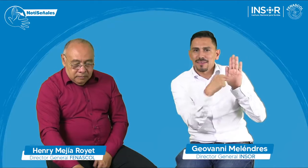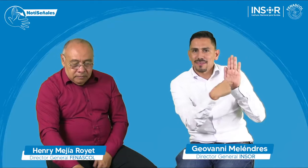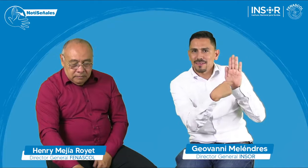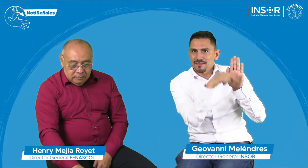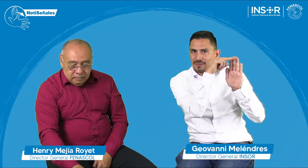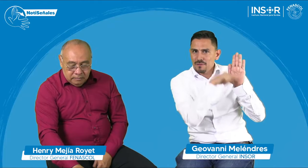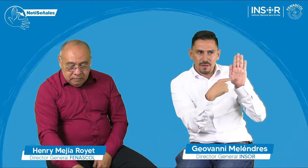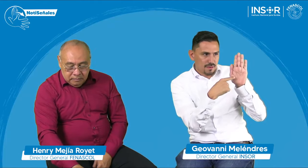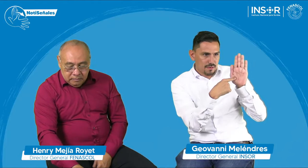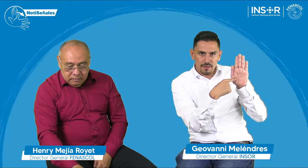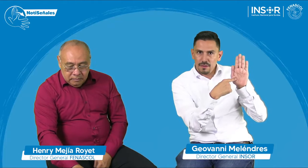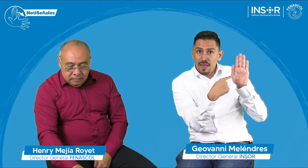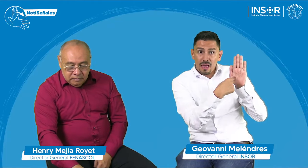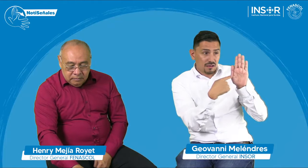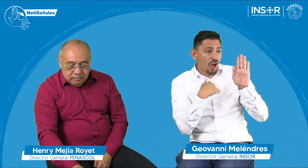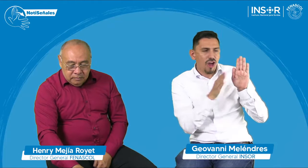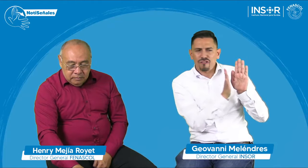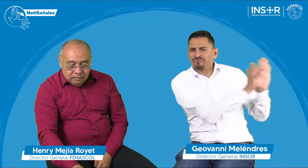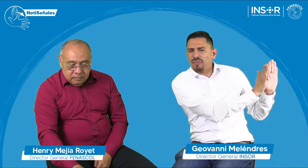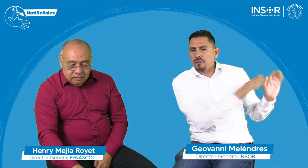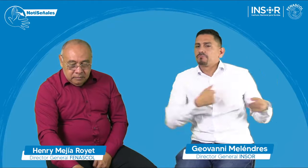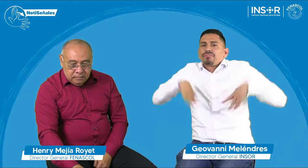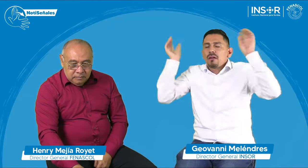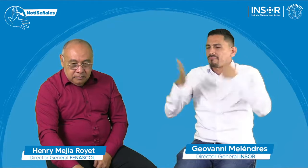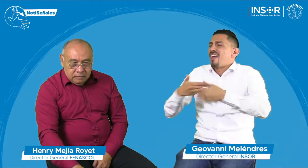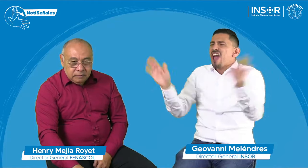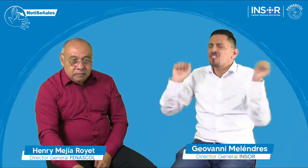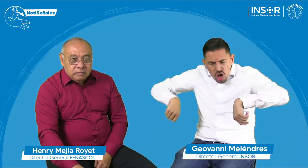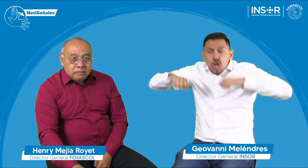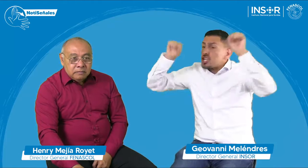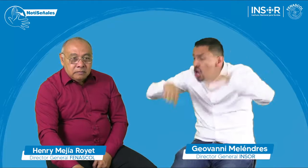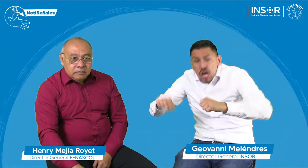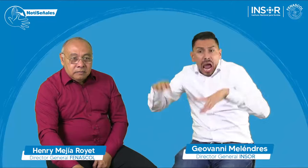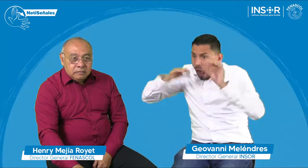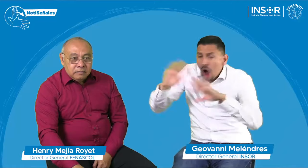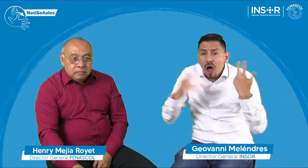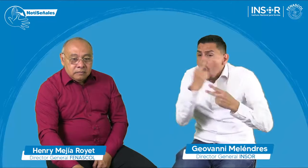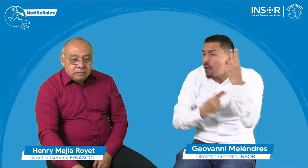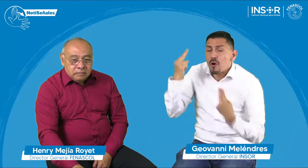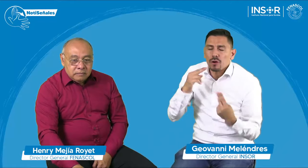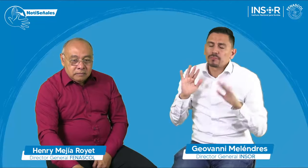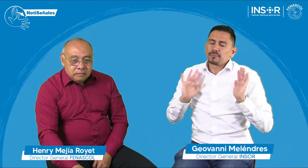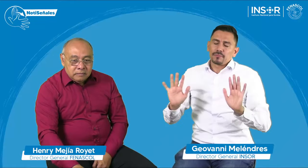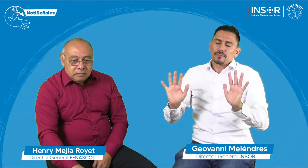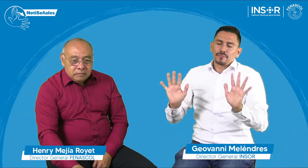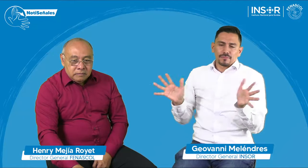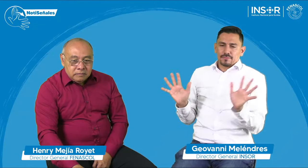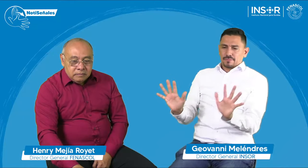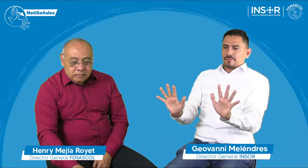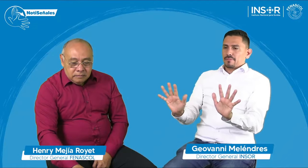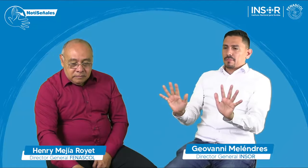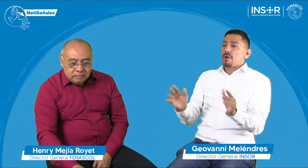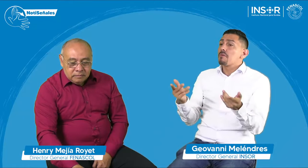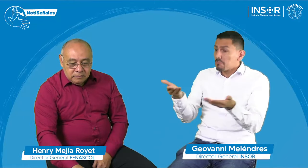analizando esas posibilidades y esto va de acuerdo al marco normativo, a las leyes que nos